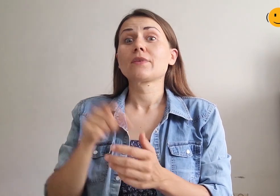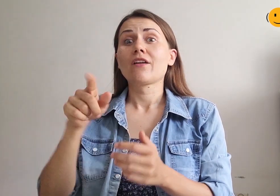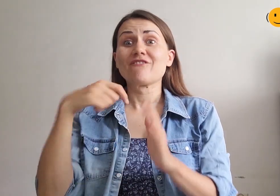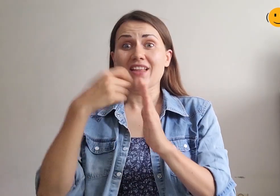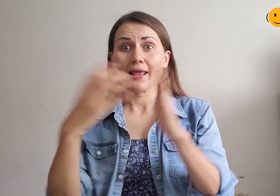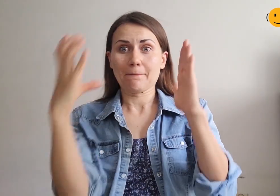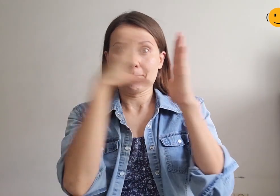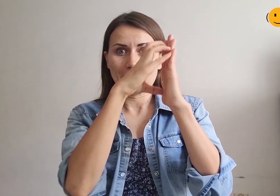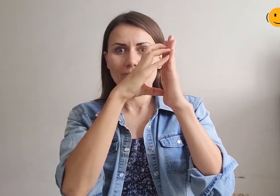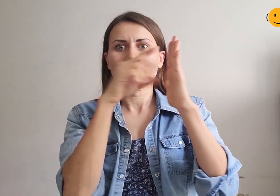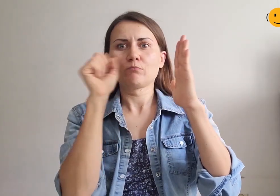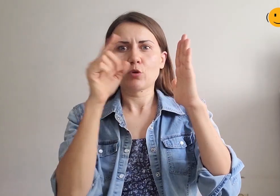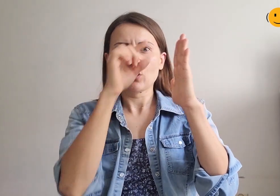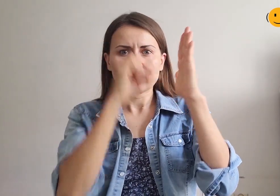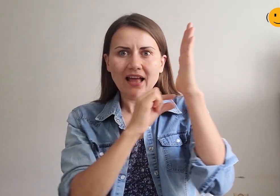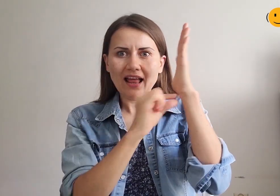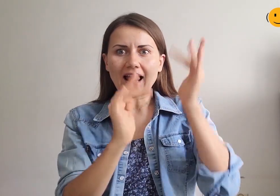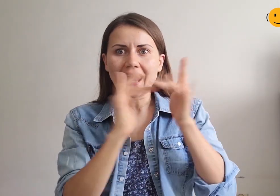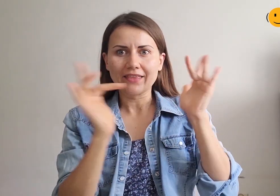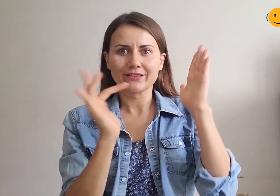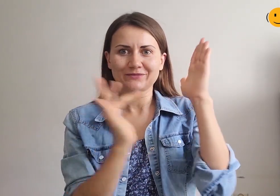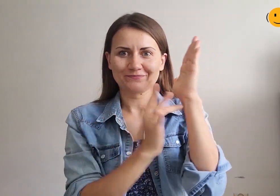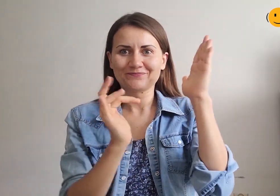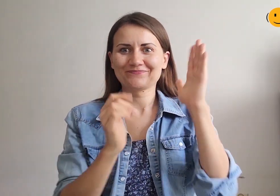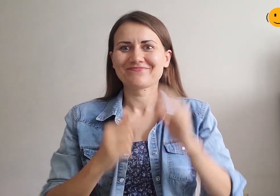Link do projektu znajdziecie w poście pod tym filmem.